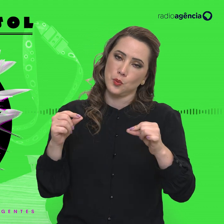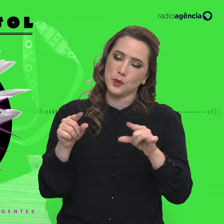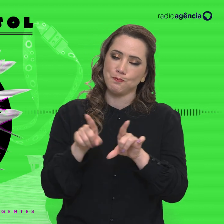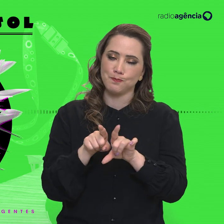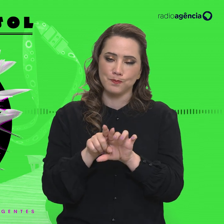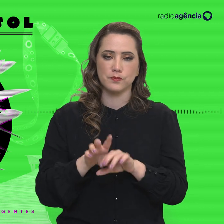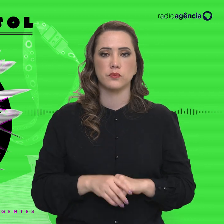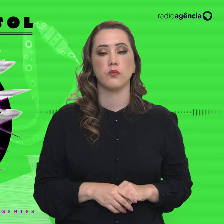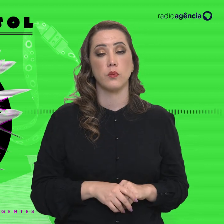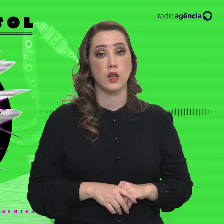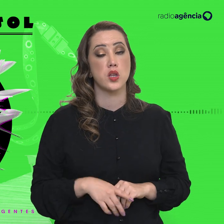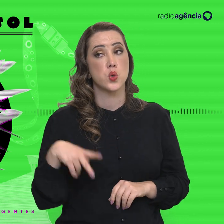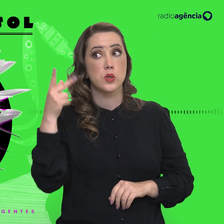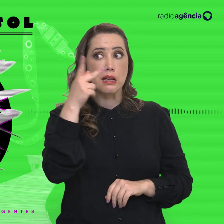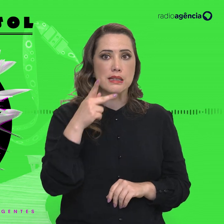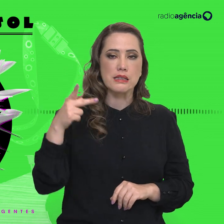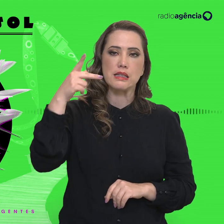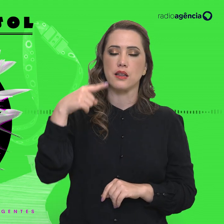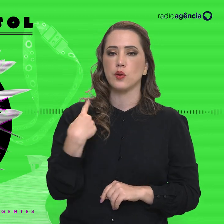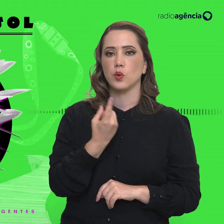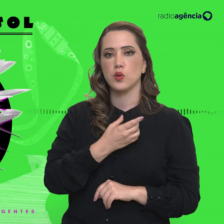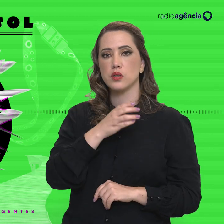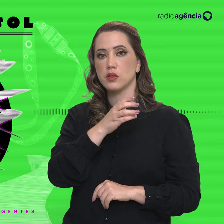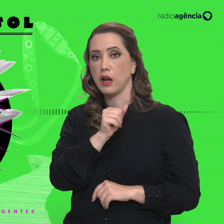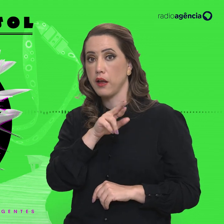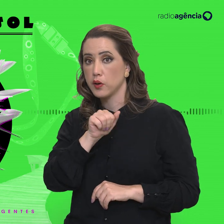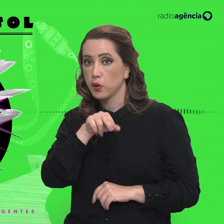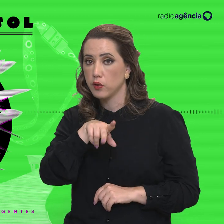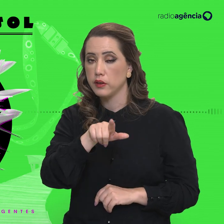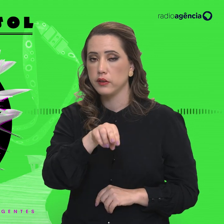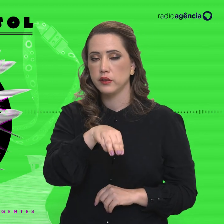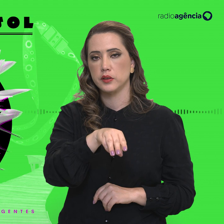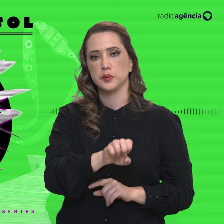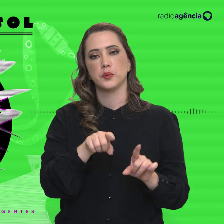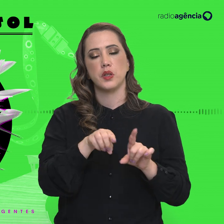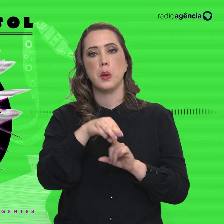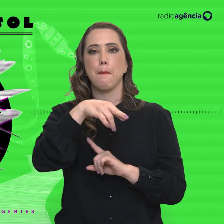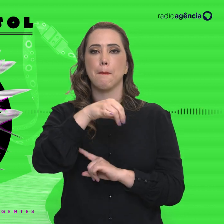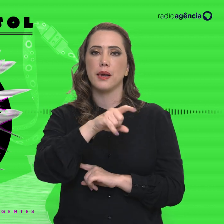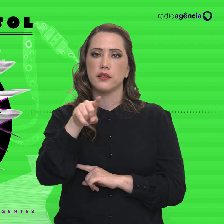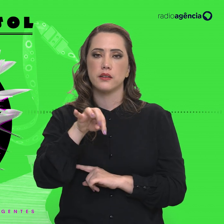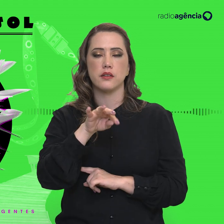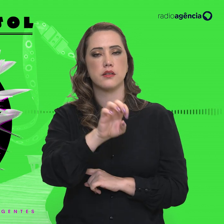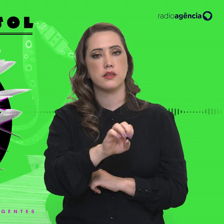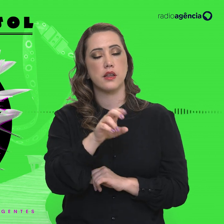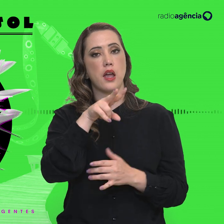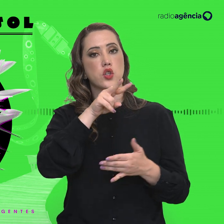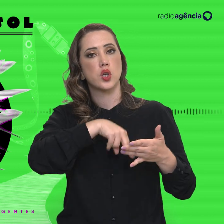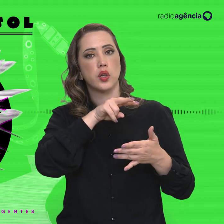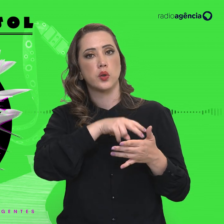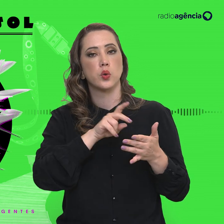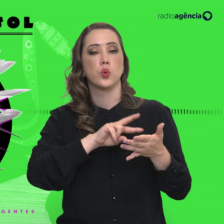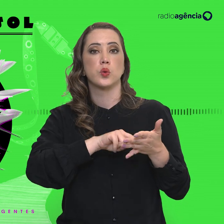[Leyberson] E a identidade visual e design são de Caroline Ramos. A Marizete de Souza fez as leituras de textos, conceitos e participou da apresentação do teaser.